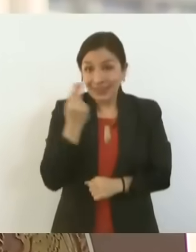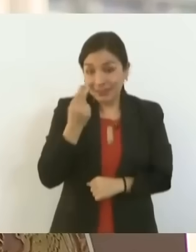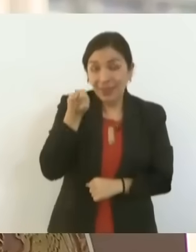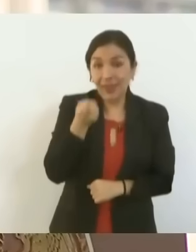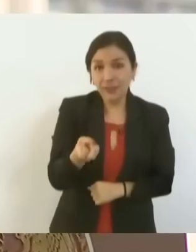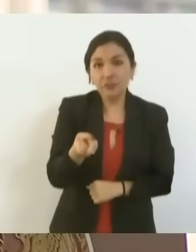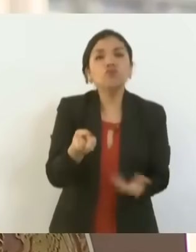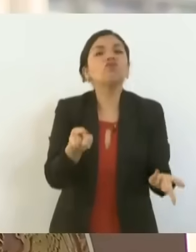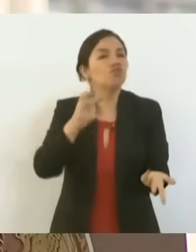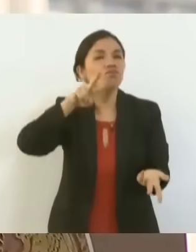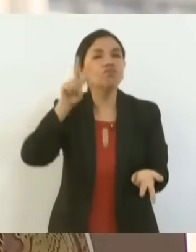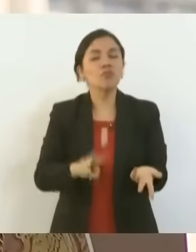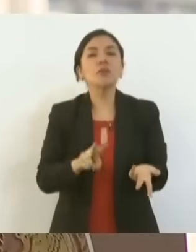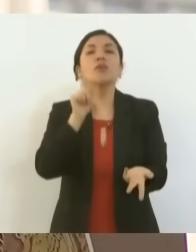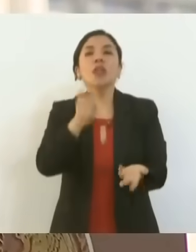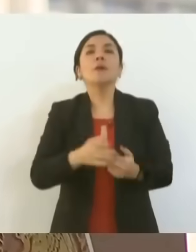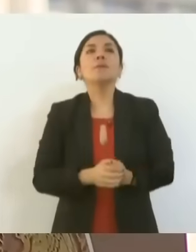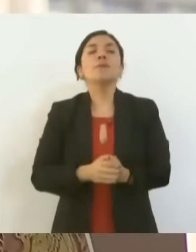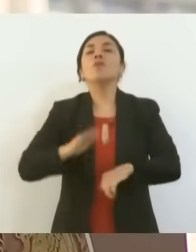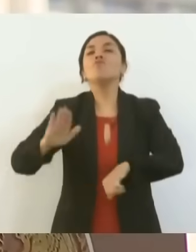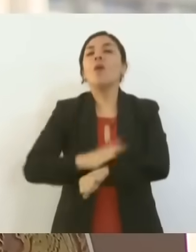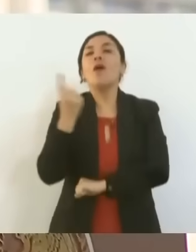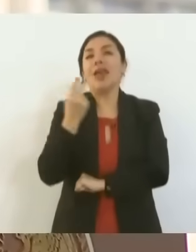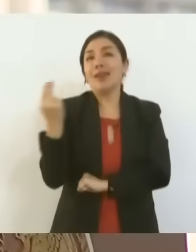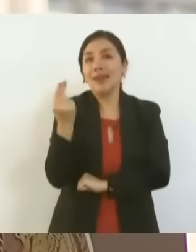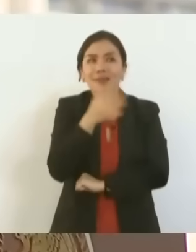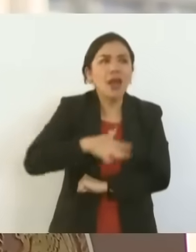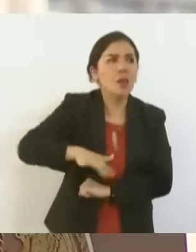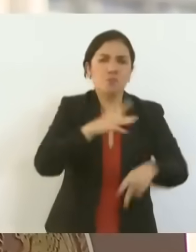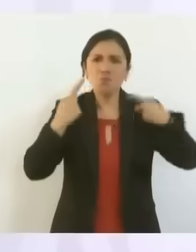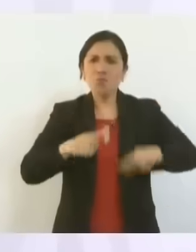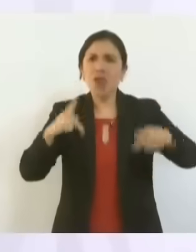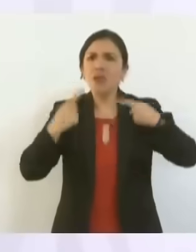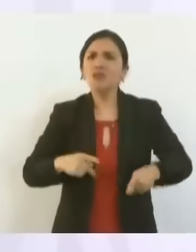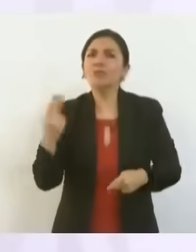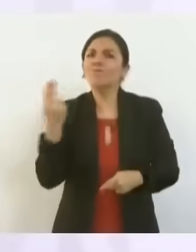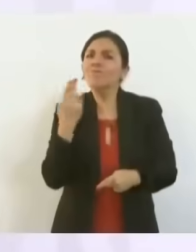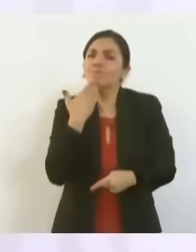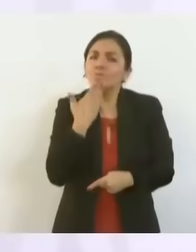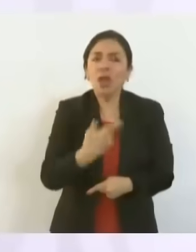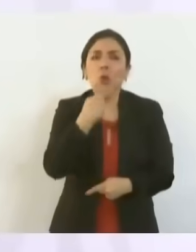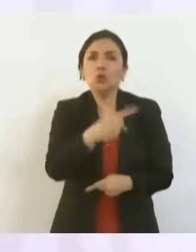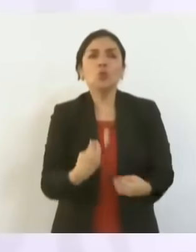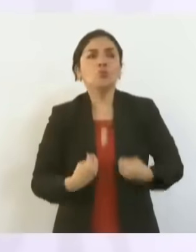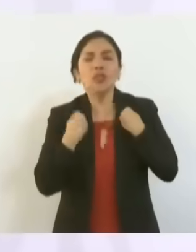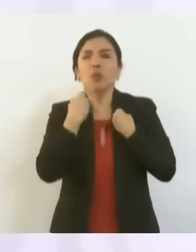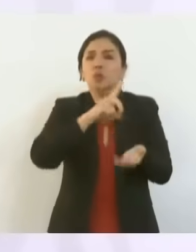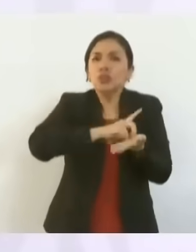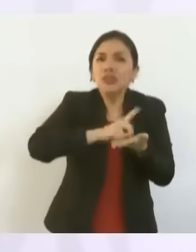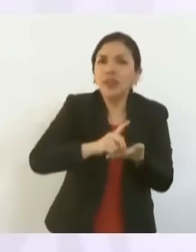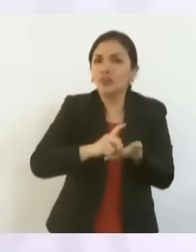sin duda, surge del requerimiento social para el ejercicio pleno de nuestros derechos.